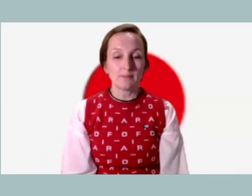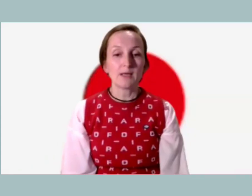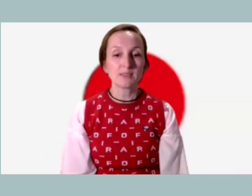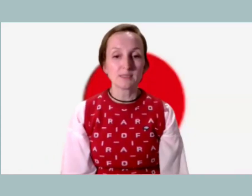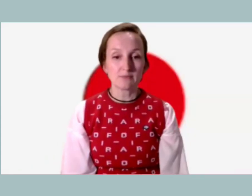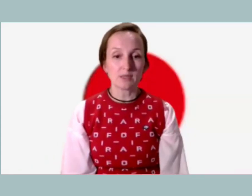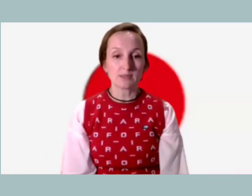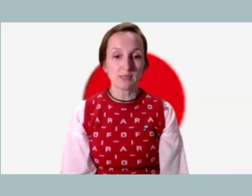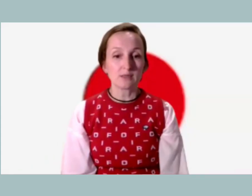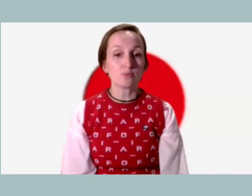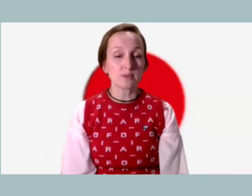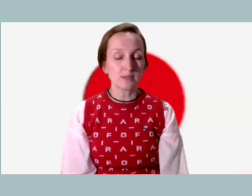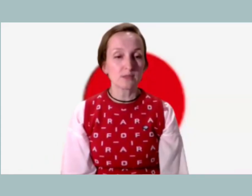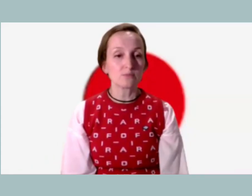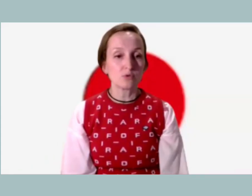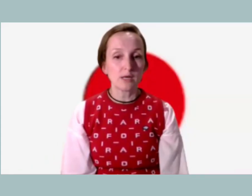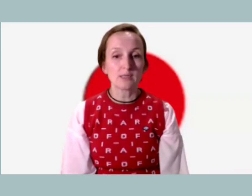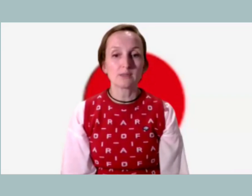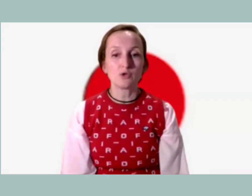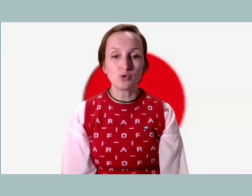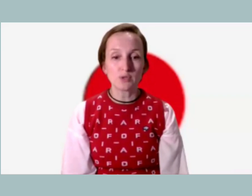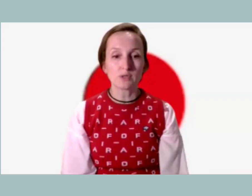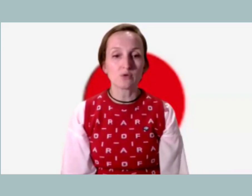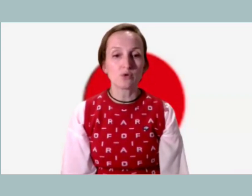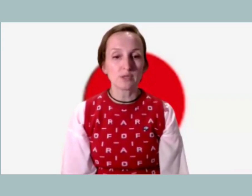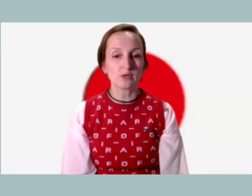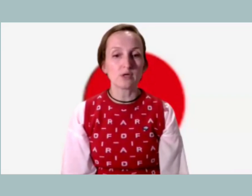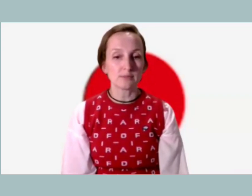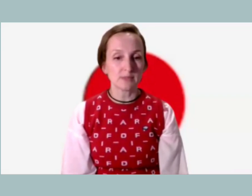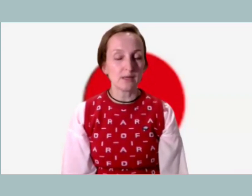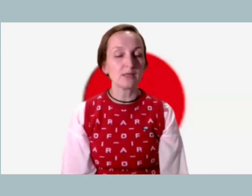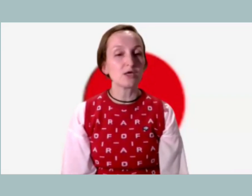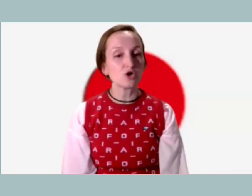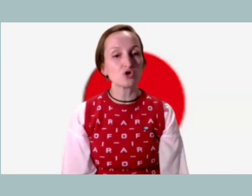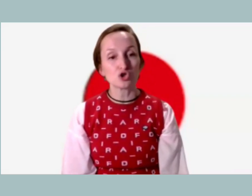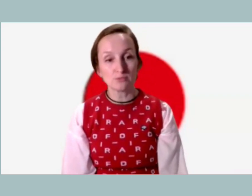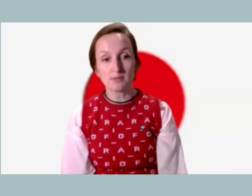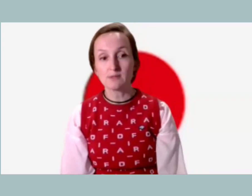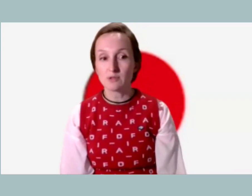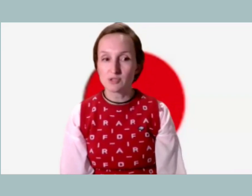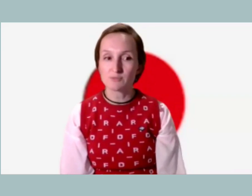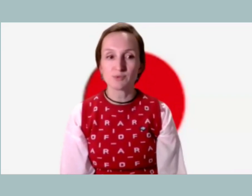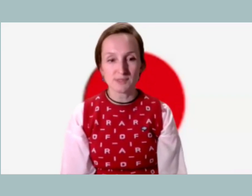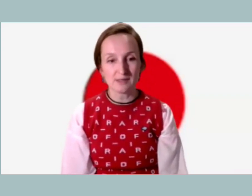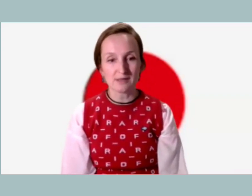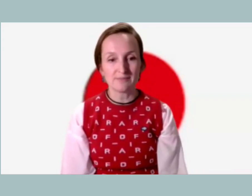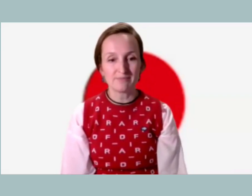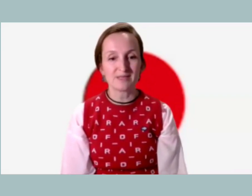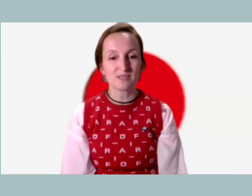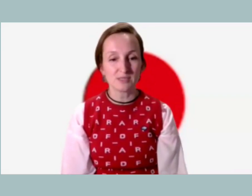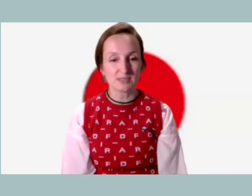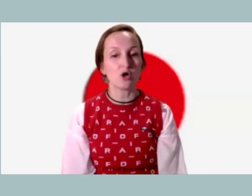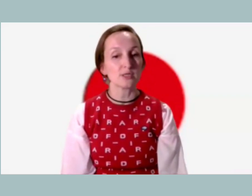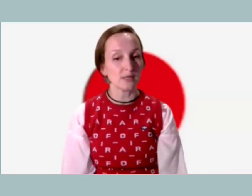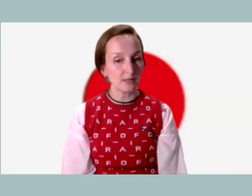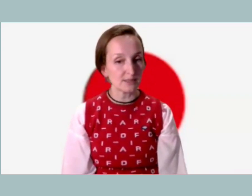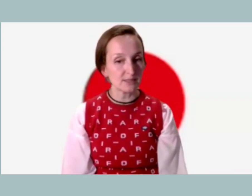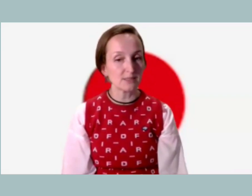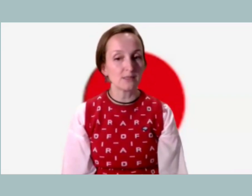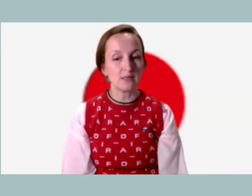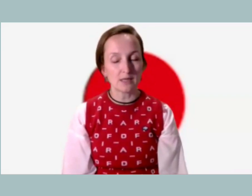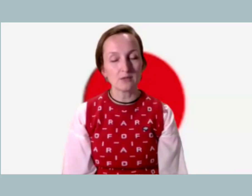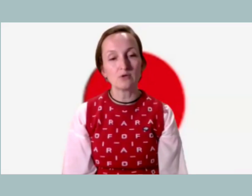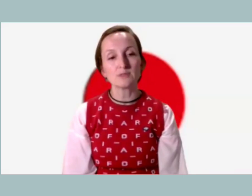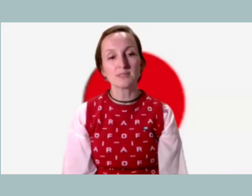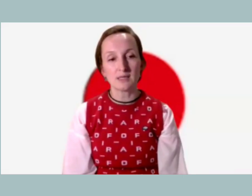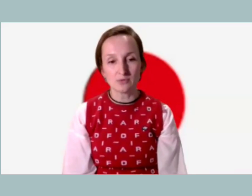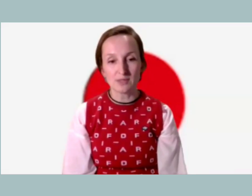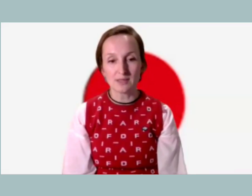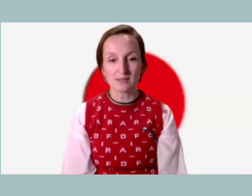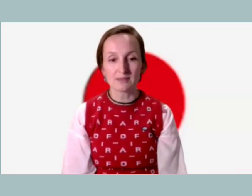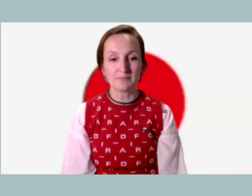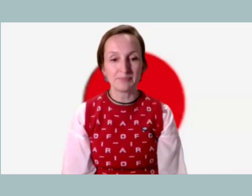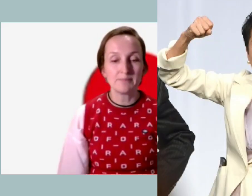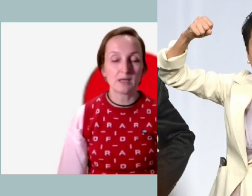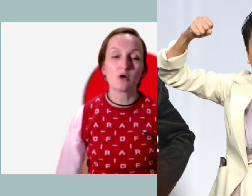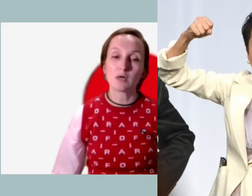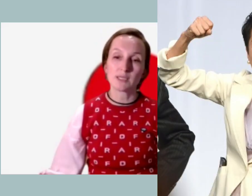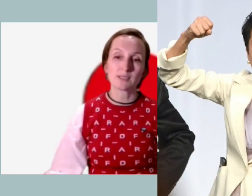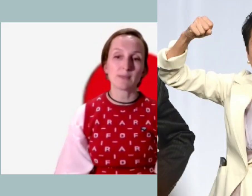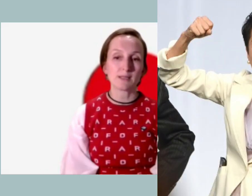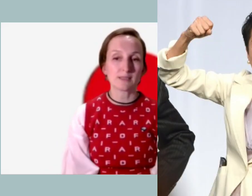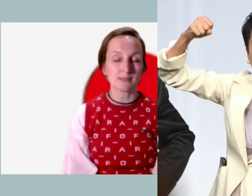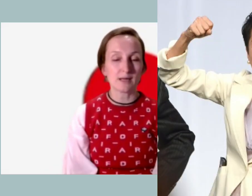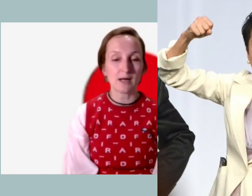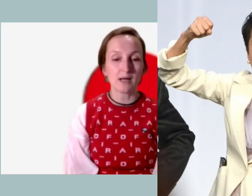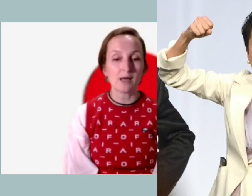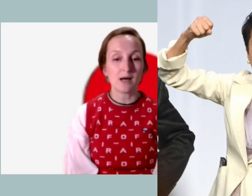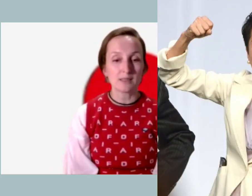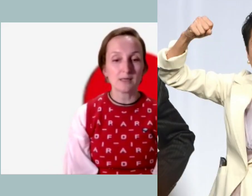Tokyo valisi Yuriko Koike’nin iki rakibi ile tanışalım. Birinci aday, kadın, Renho Saito, ona sadece Renho diyorlar.